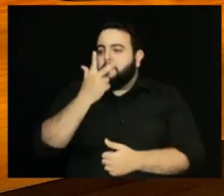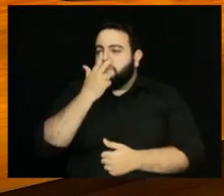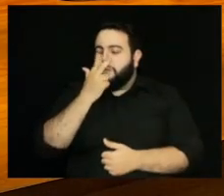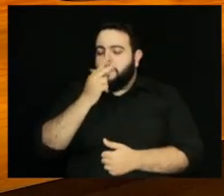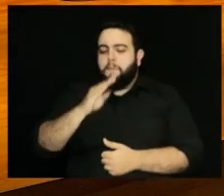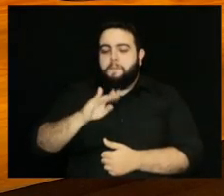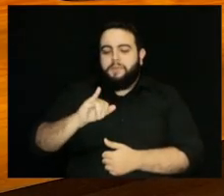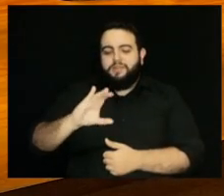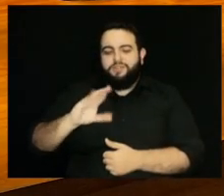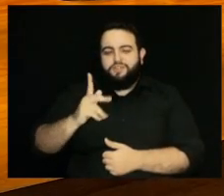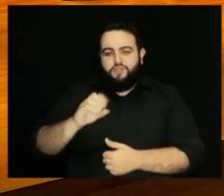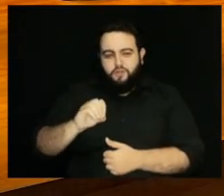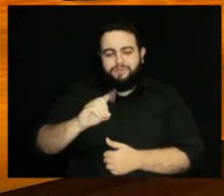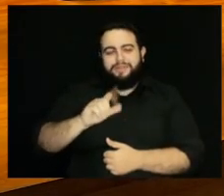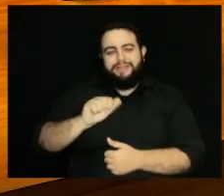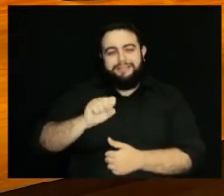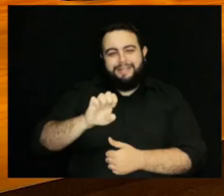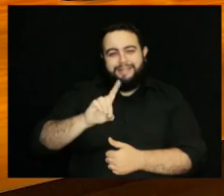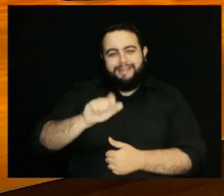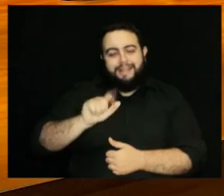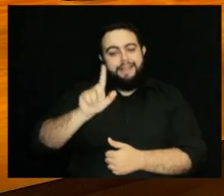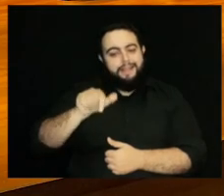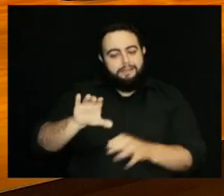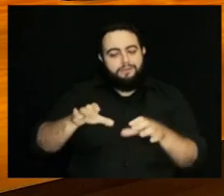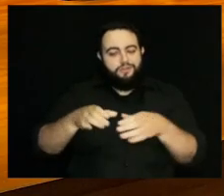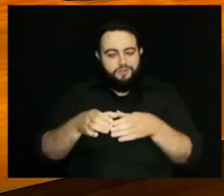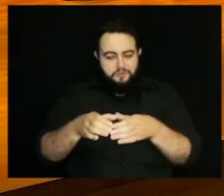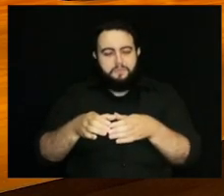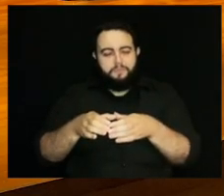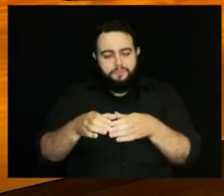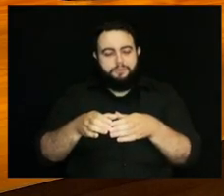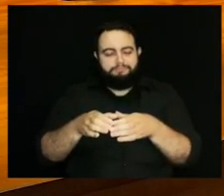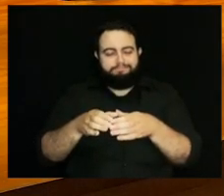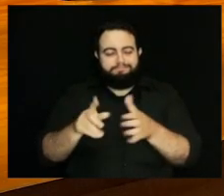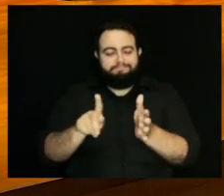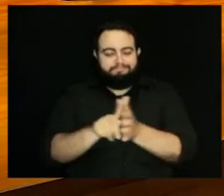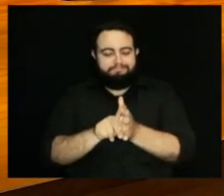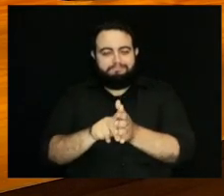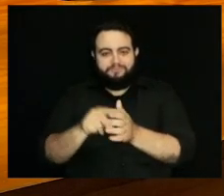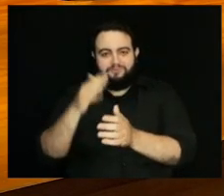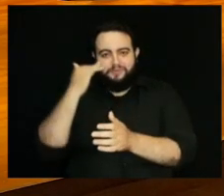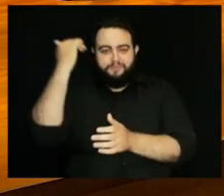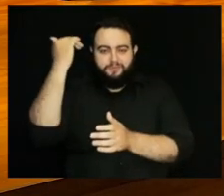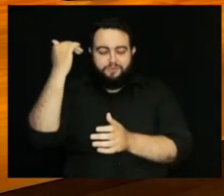era uma banda, que tinha ido pro Rio, tinha feito sucesso. E essas rodas de som duraram seis